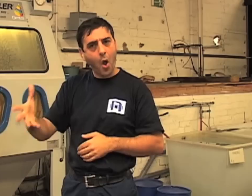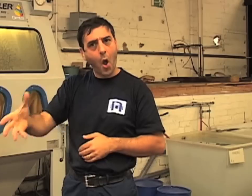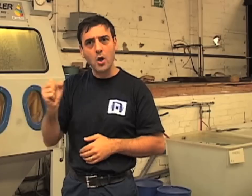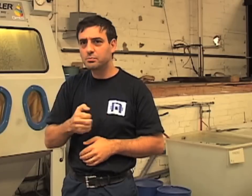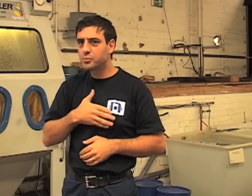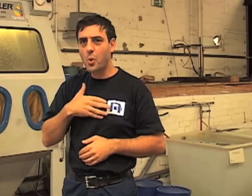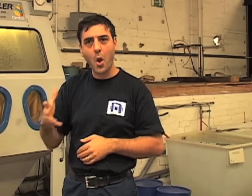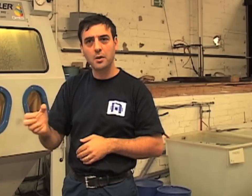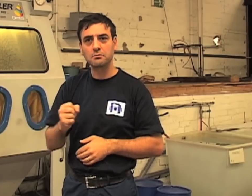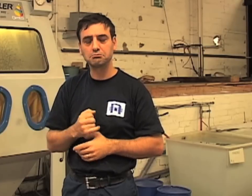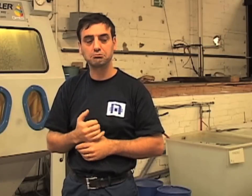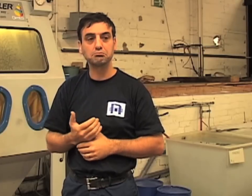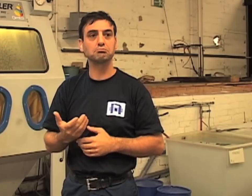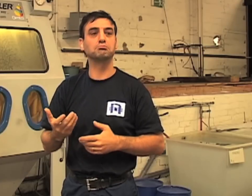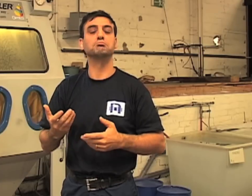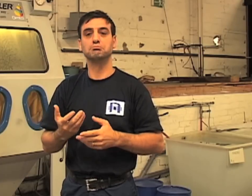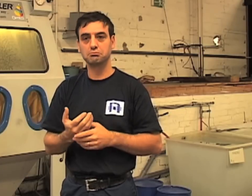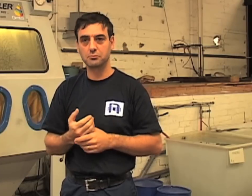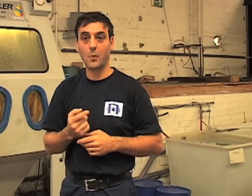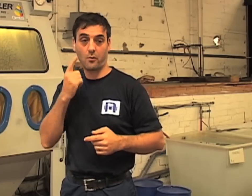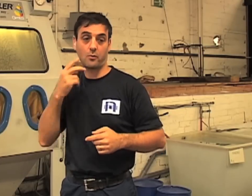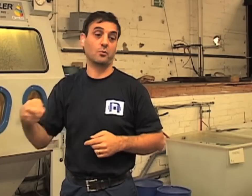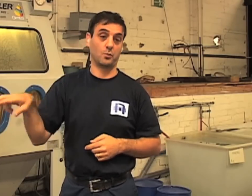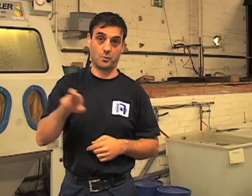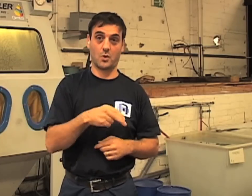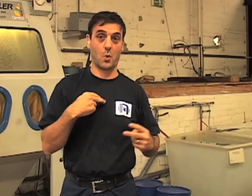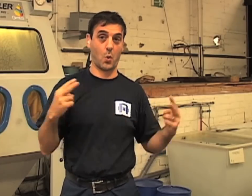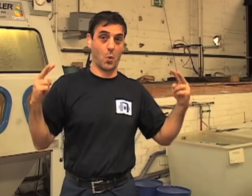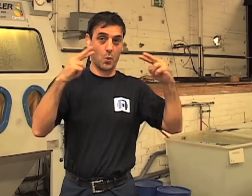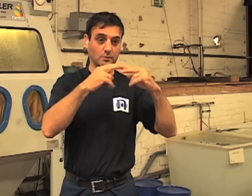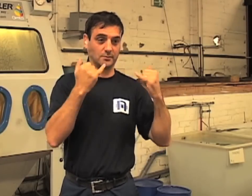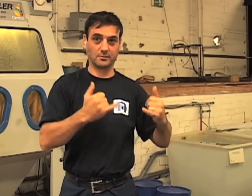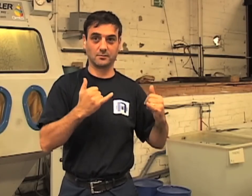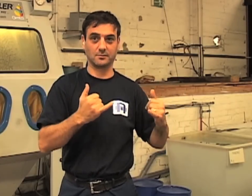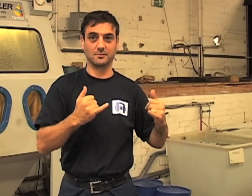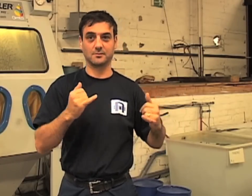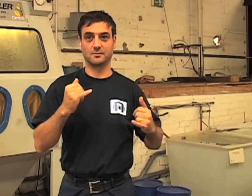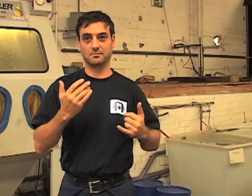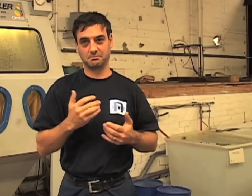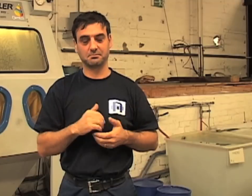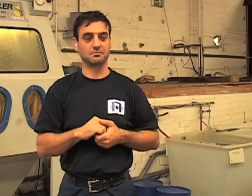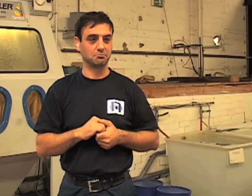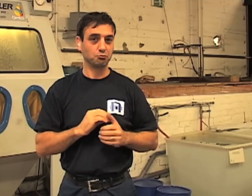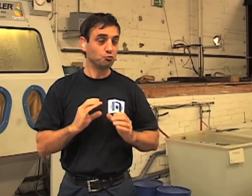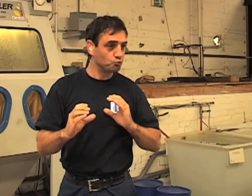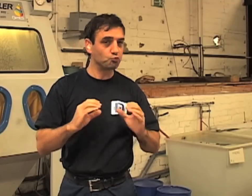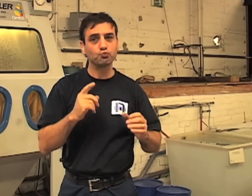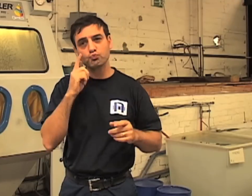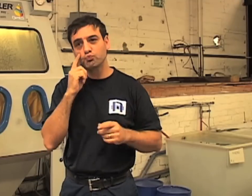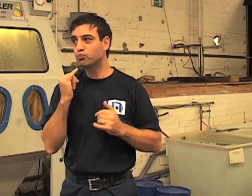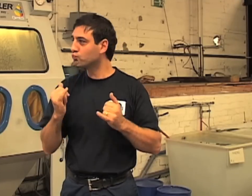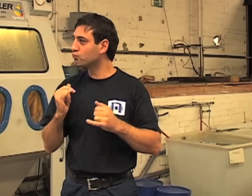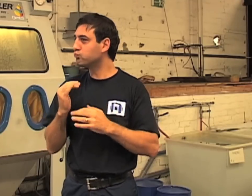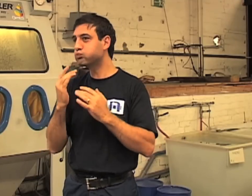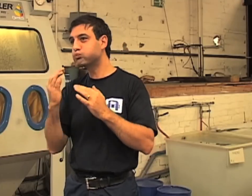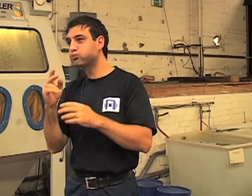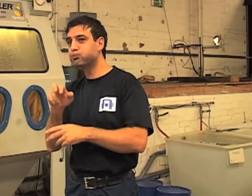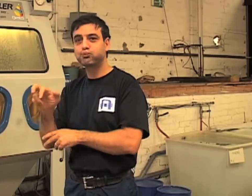qui devait procéder à un engagement urgent. J'ai reçu un rendez-vous pour un entretien d'embauche, nous avons échangé,